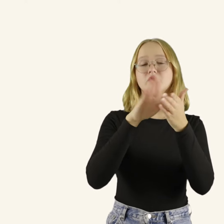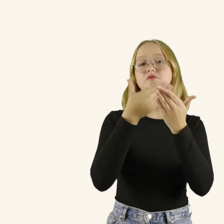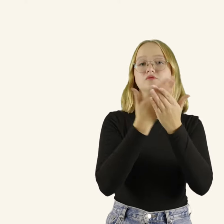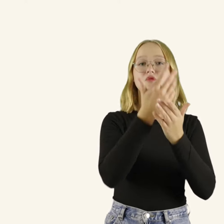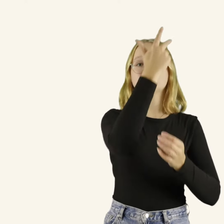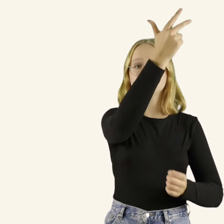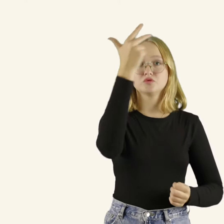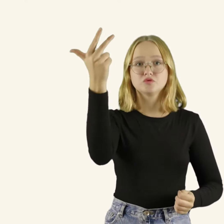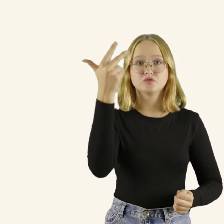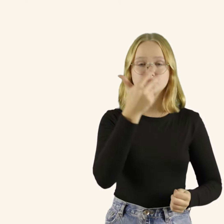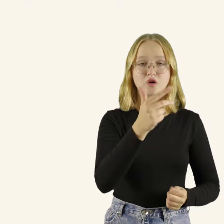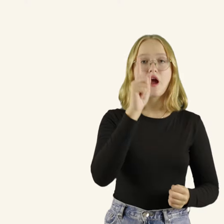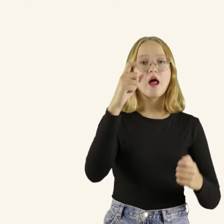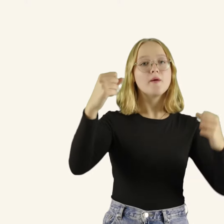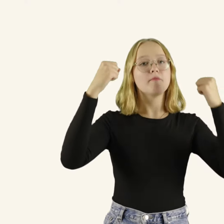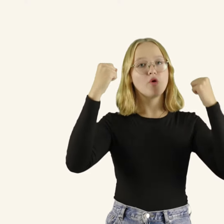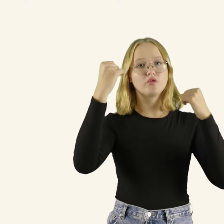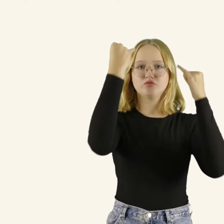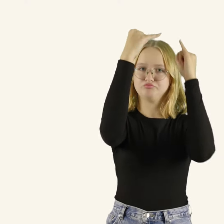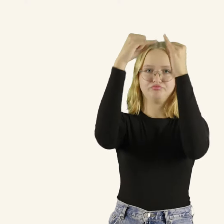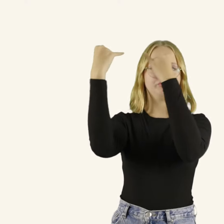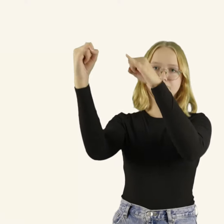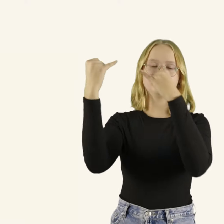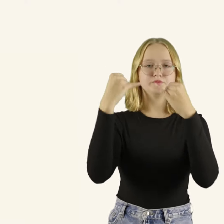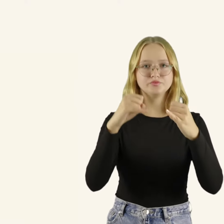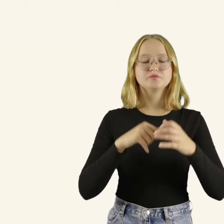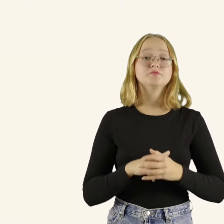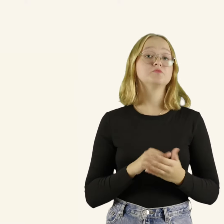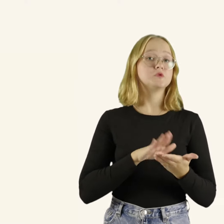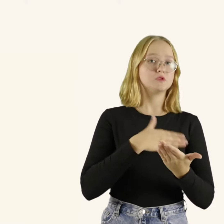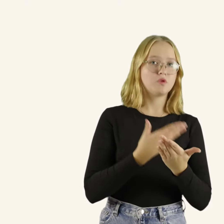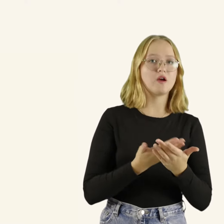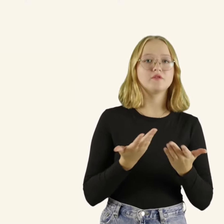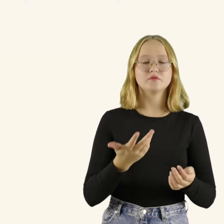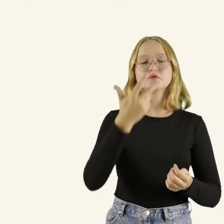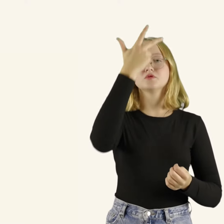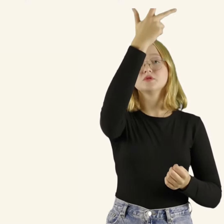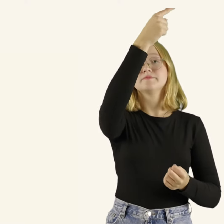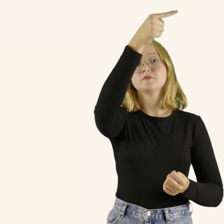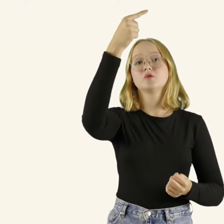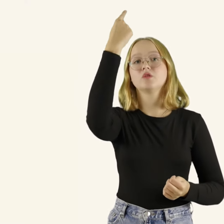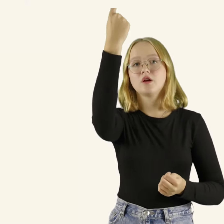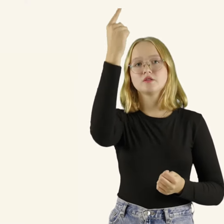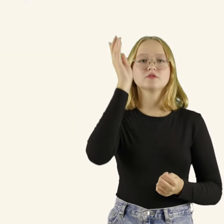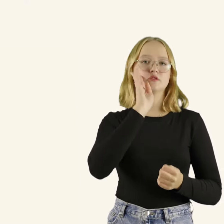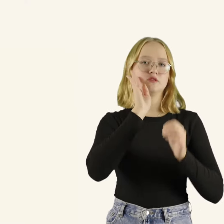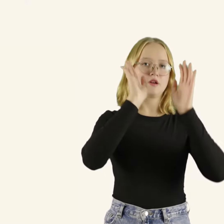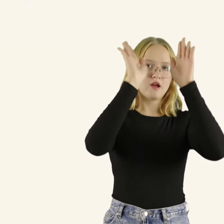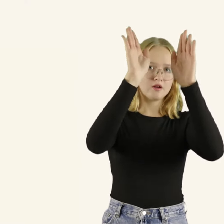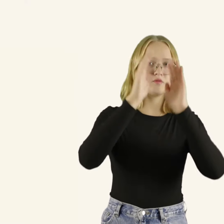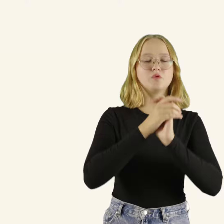np. podstawa potęgi może równać się 3, jednak wykładniki potęgi są różne. Potęgę w liczniku zostawiamy bez zmian,